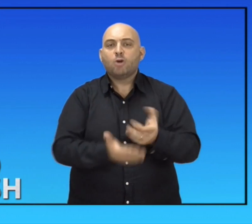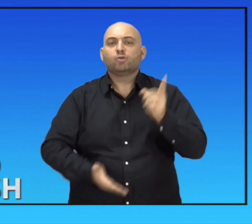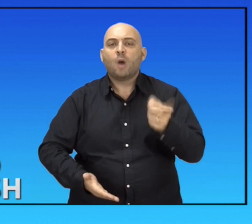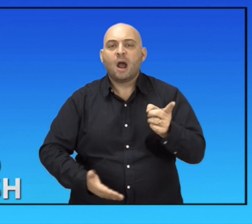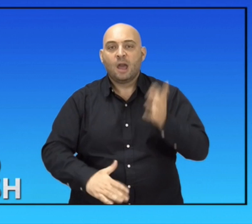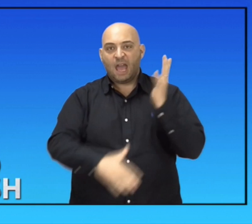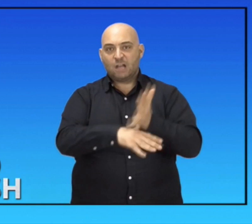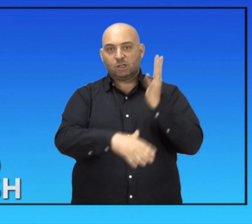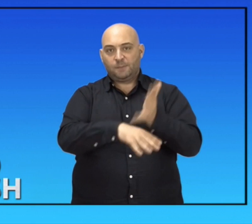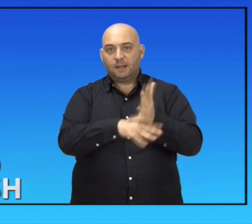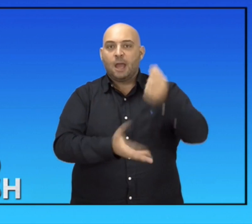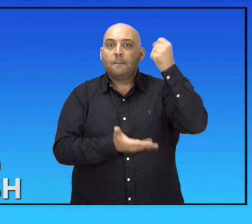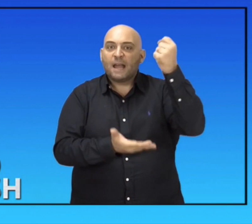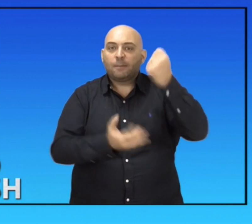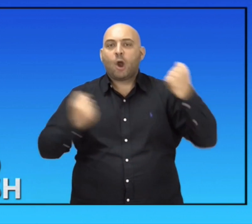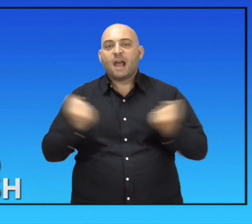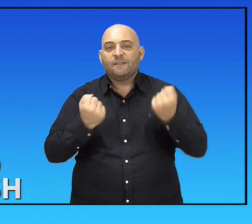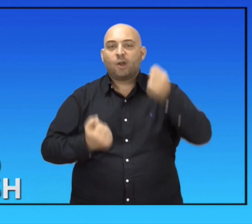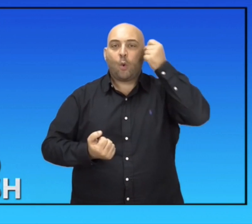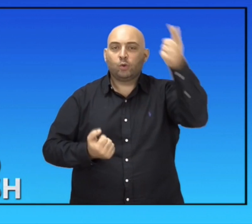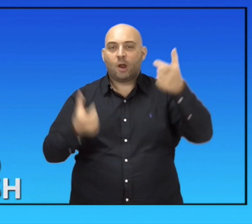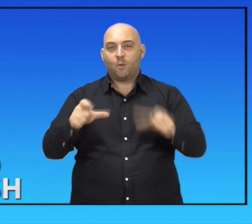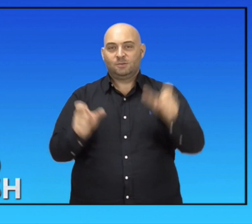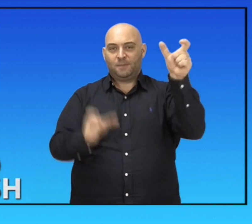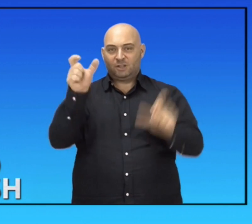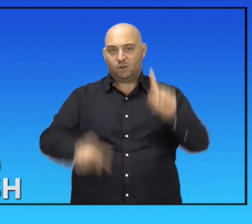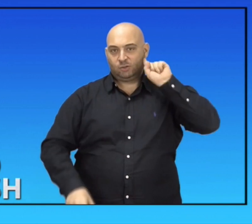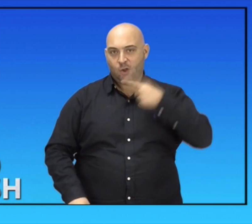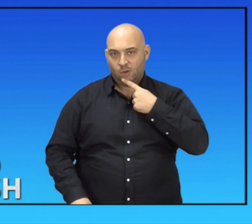di accessibilità del patrimonio culturale per le persone sorde”